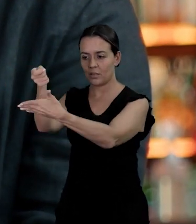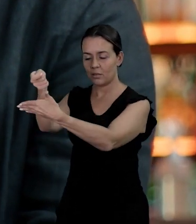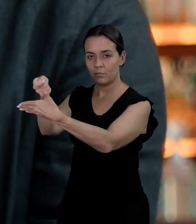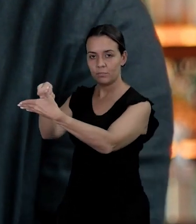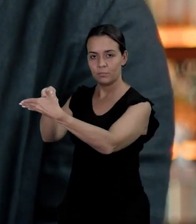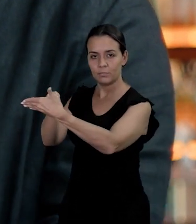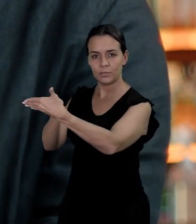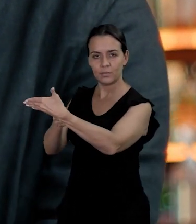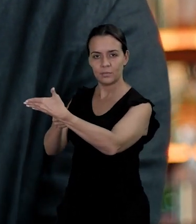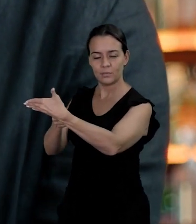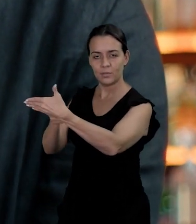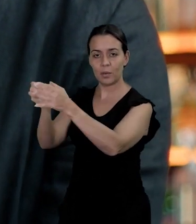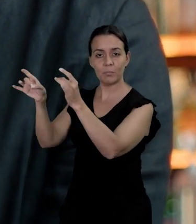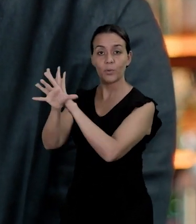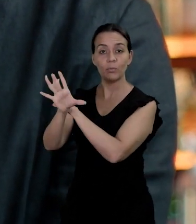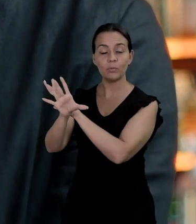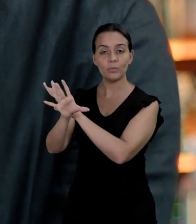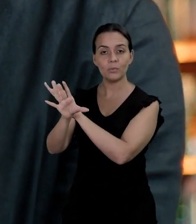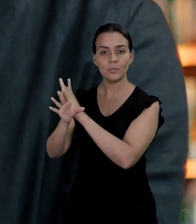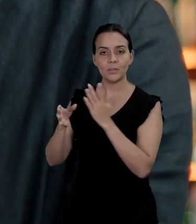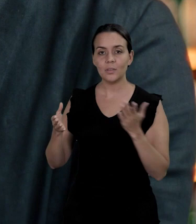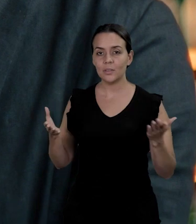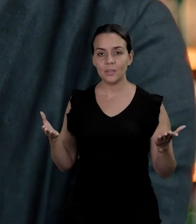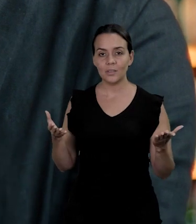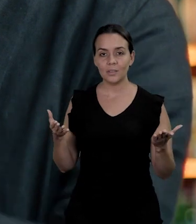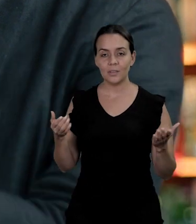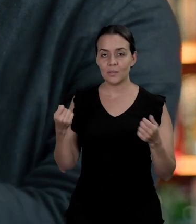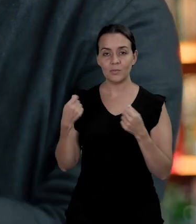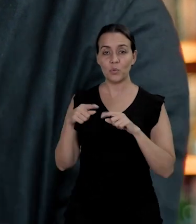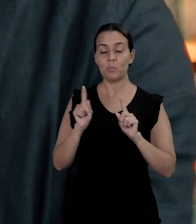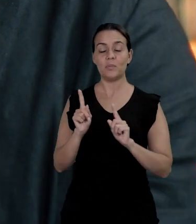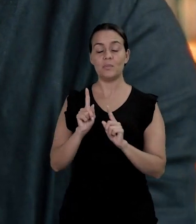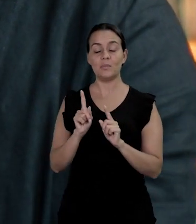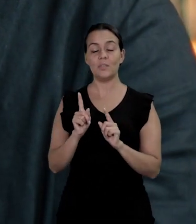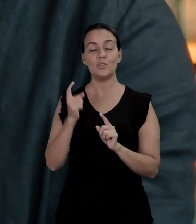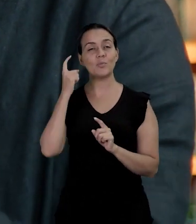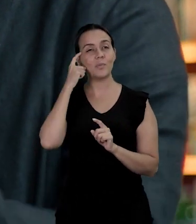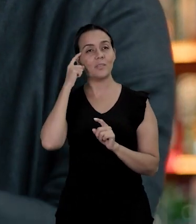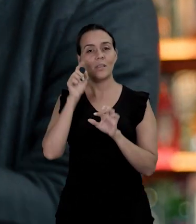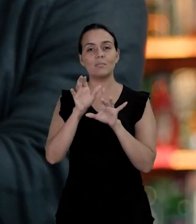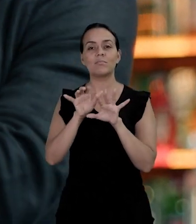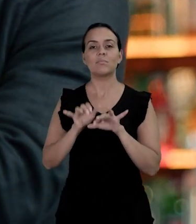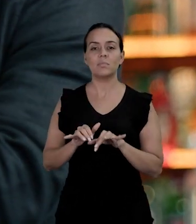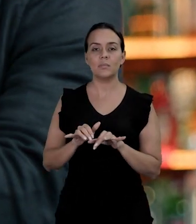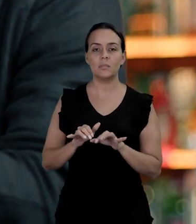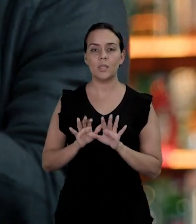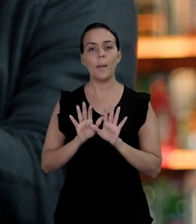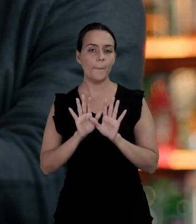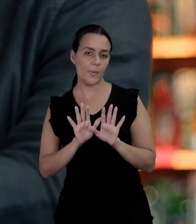que você não influencia tanto. E eu acho que daqui a muito pouco tempo, talvez não para um compositor,